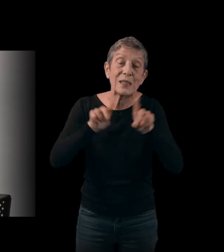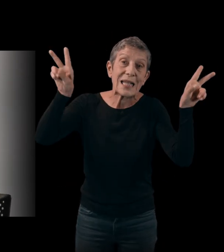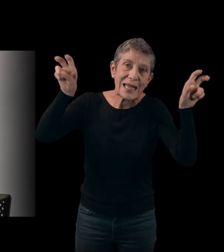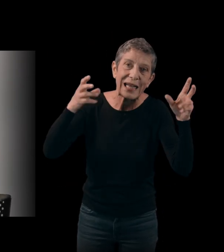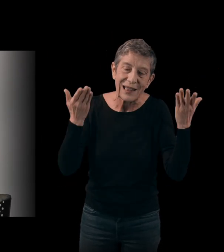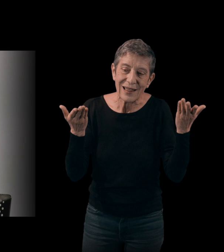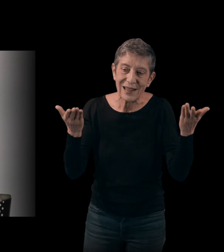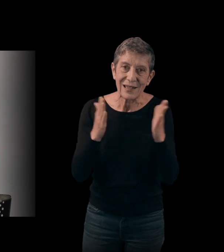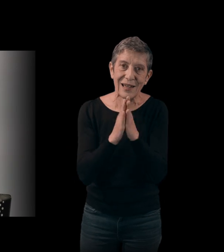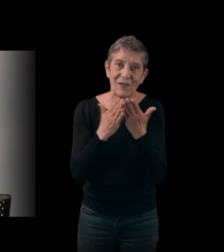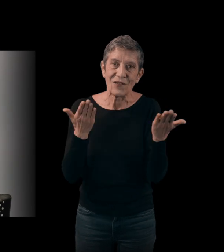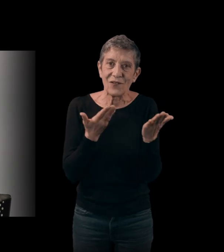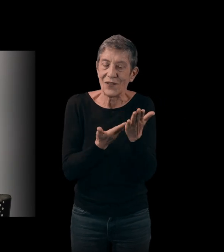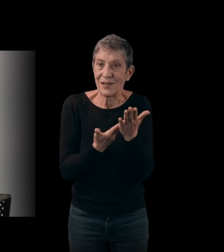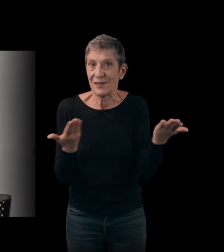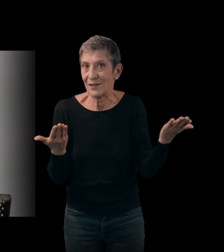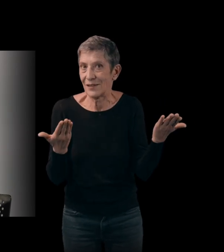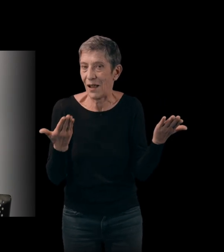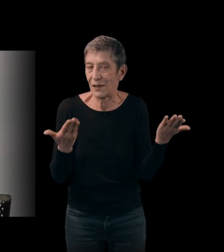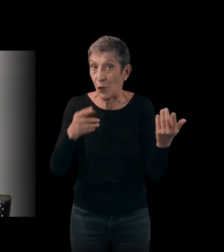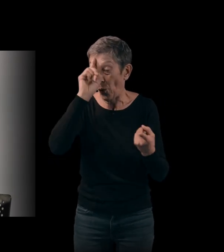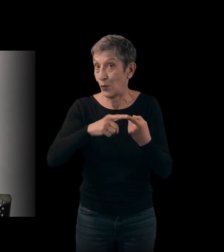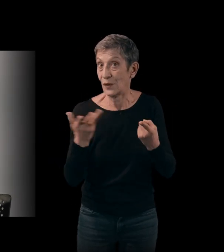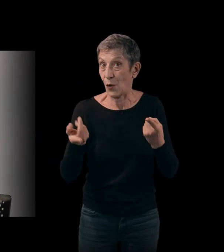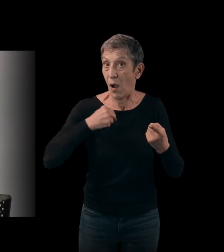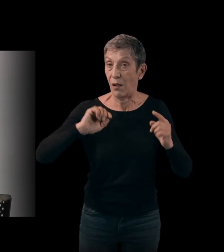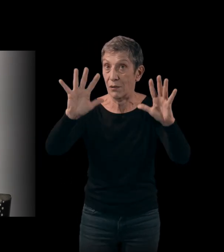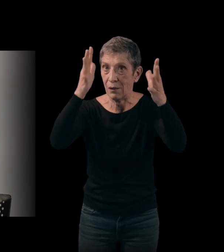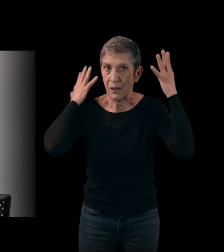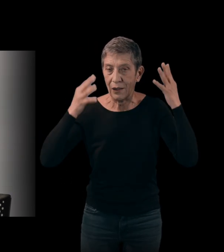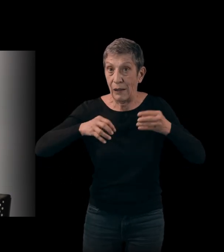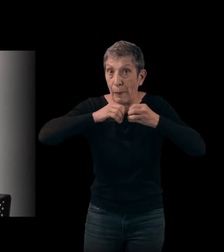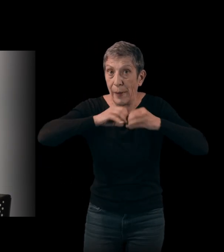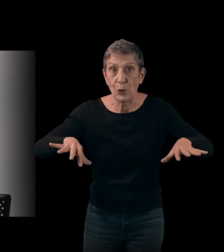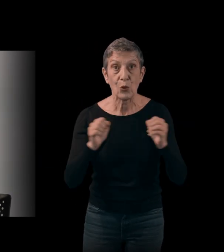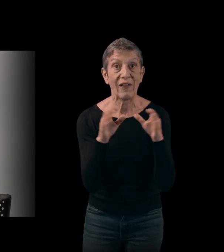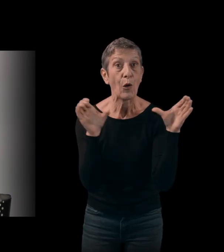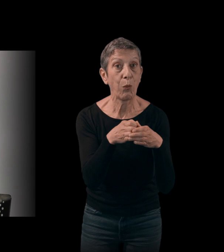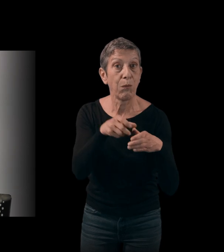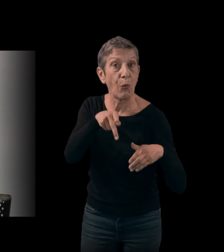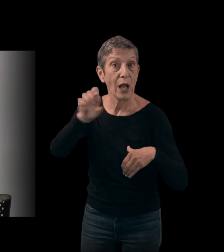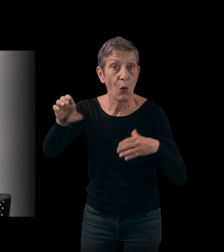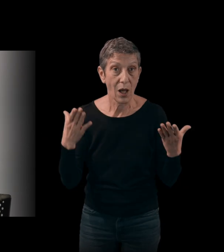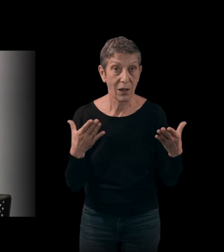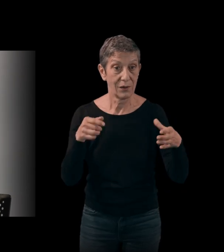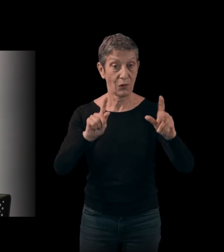C'était d'être perdu aussi dans la jungle avec les Paul Éluard parce que les Paul Éluard, ça devient un petit peu un groupe